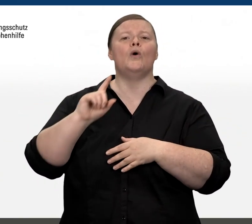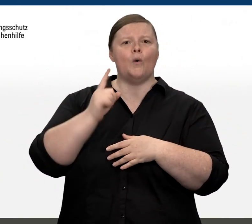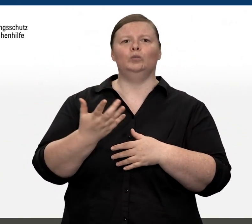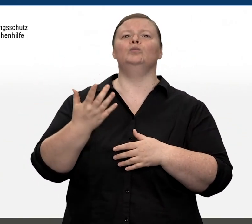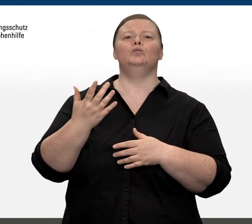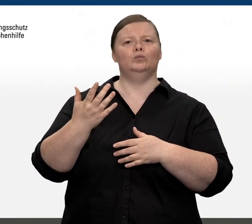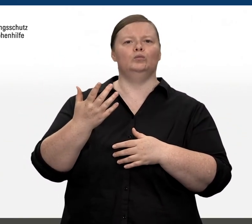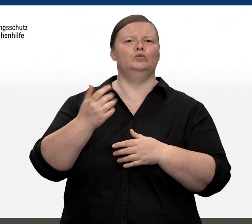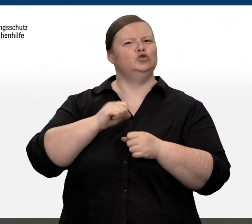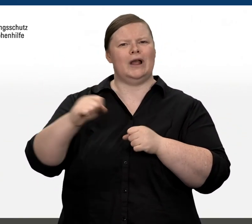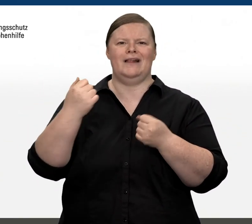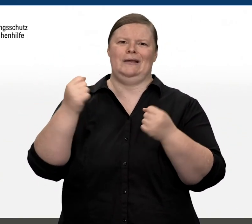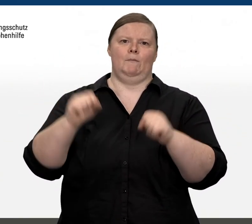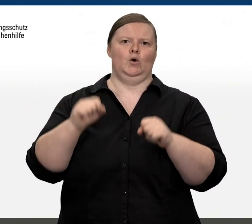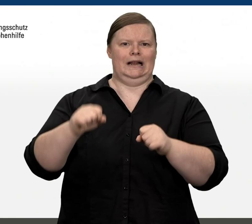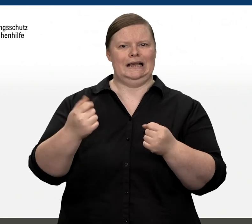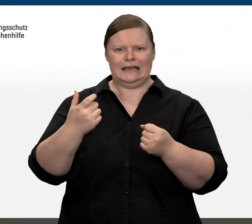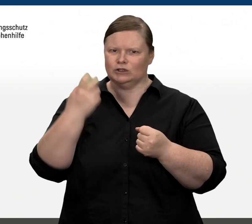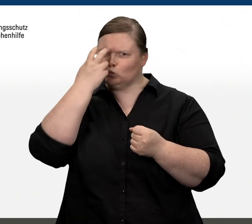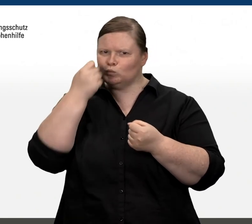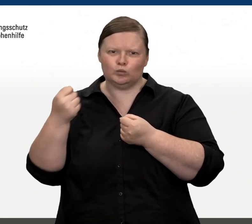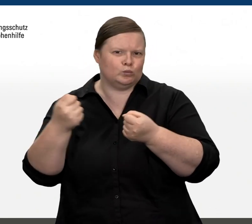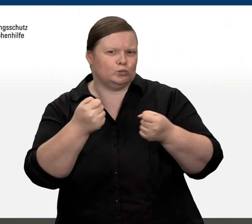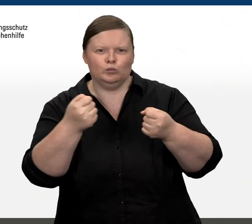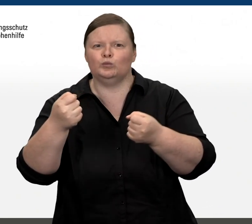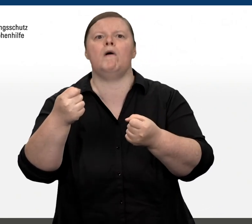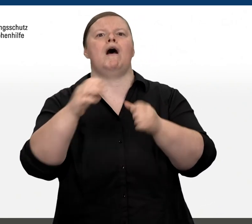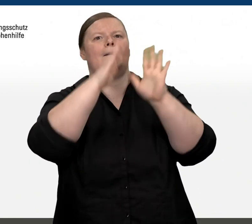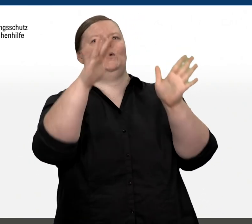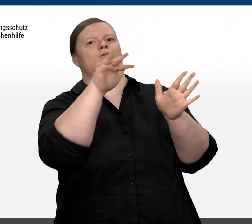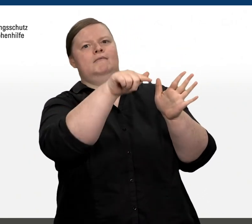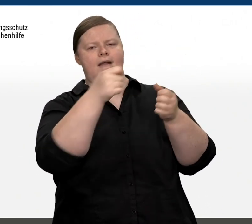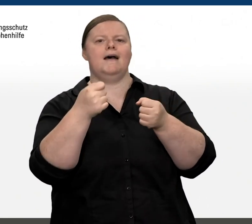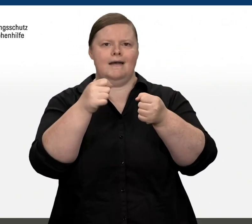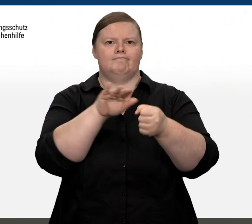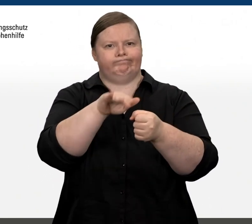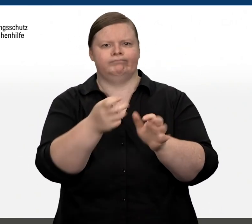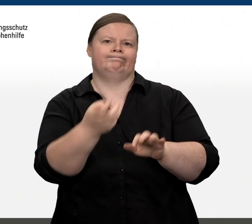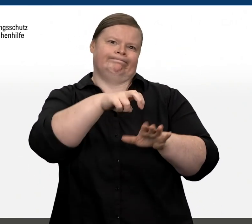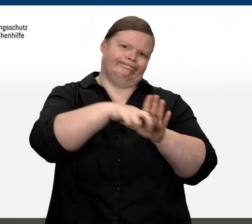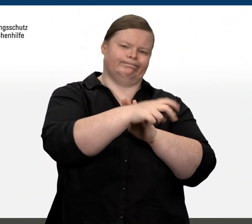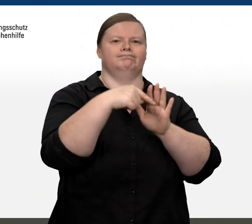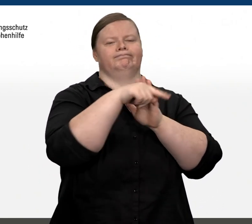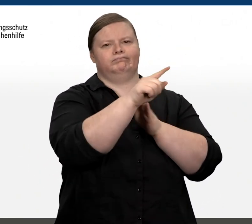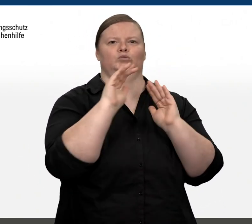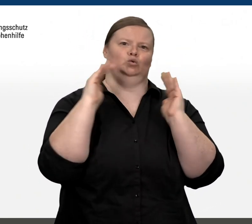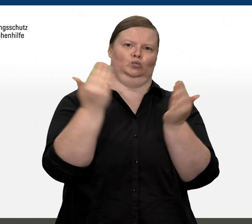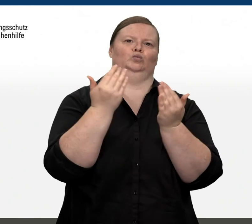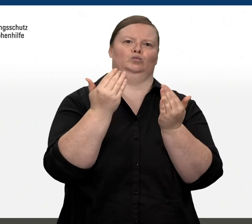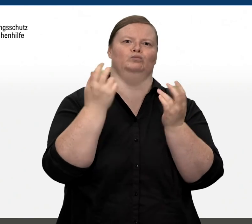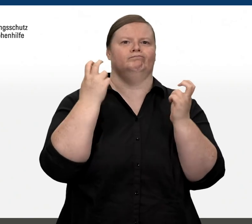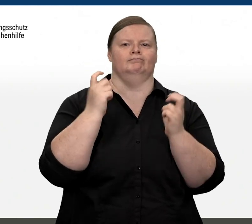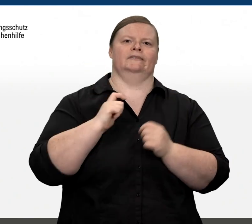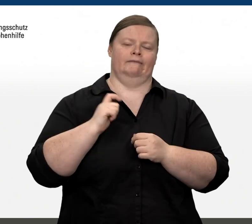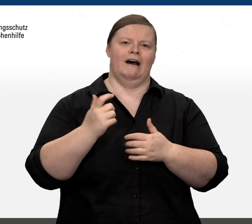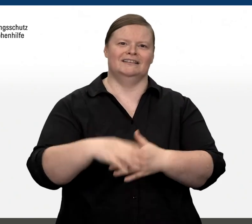und suchen Sie so schnell wie möglich ein geschlossenes Gebäude auf.